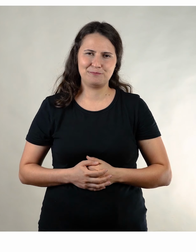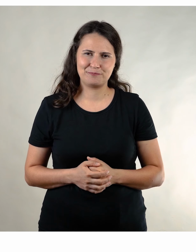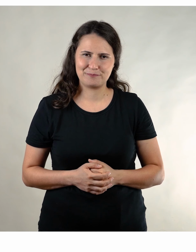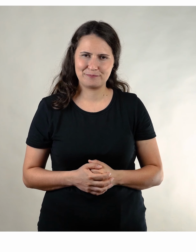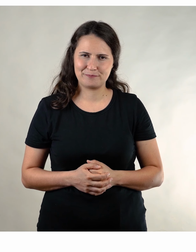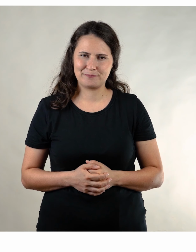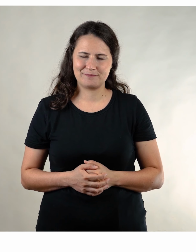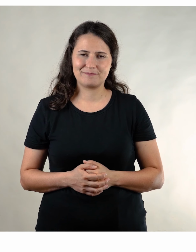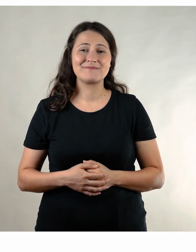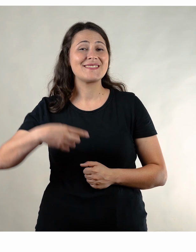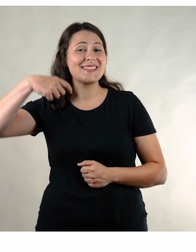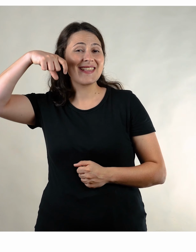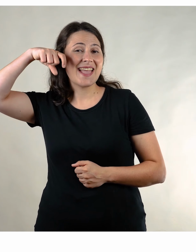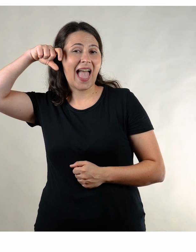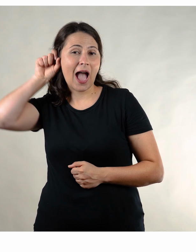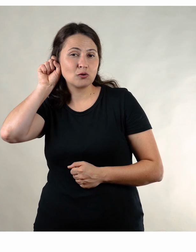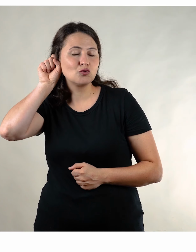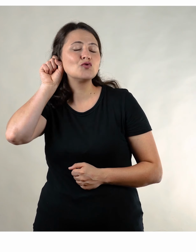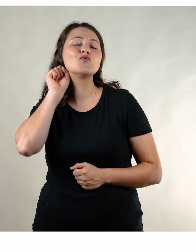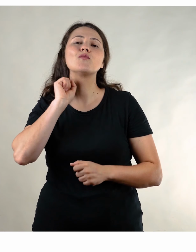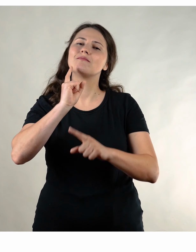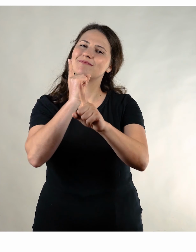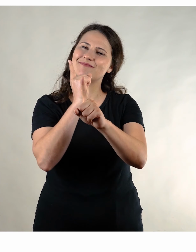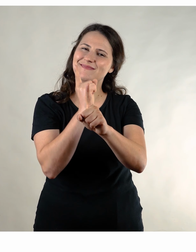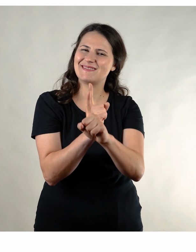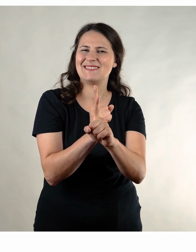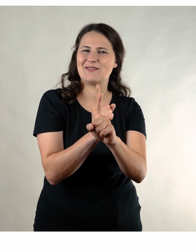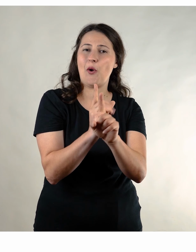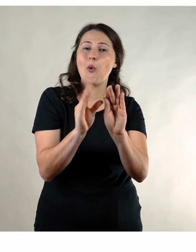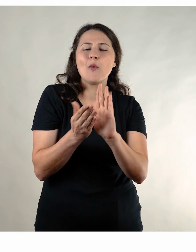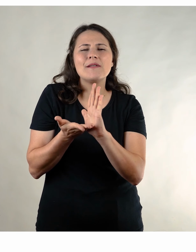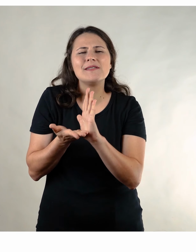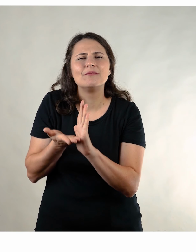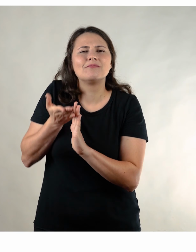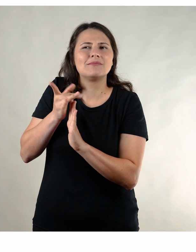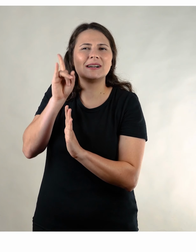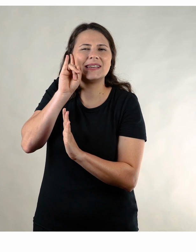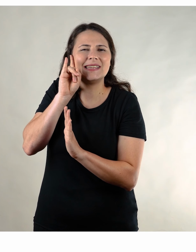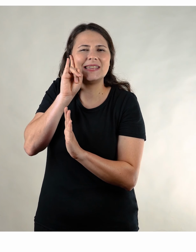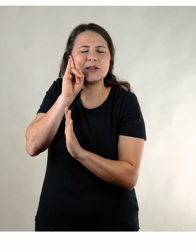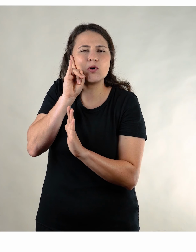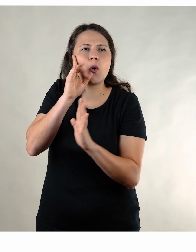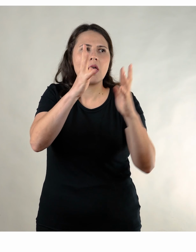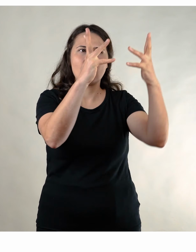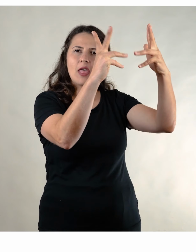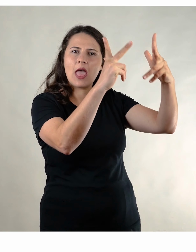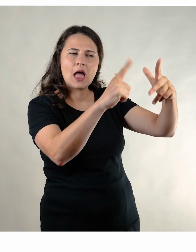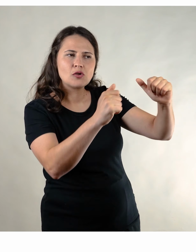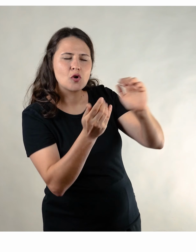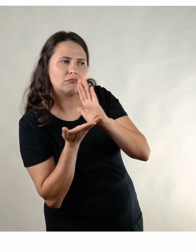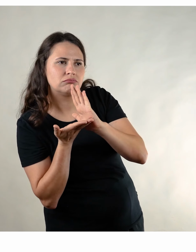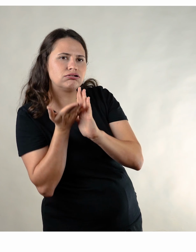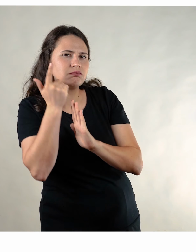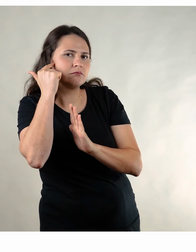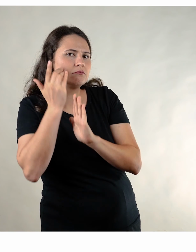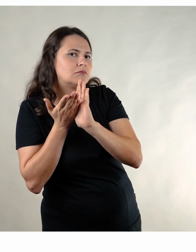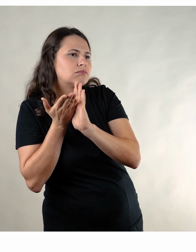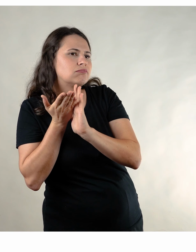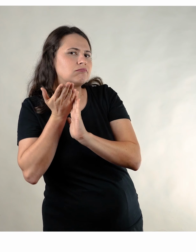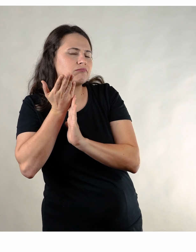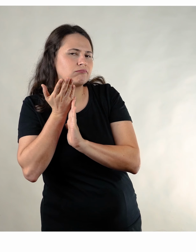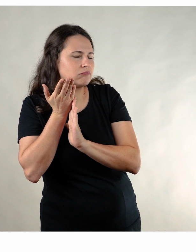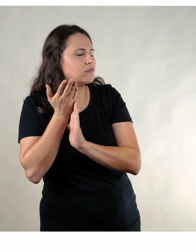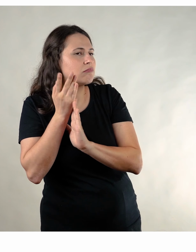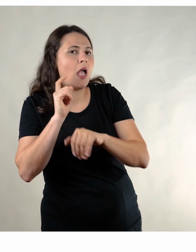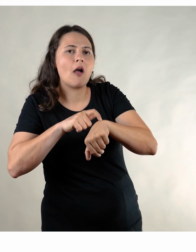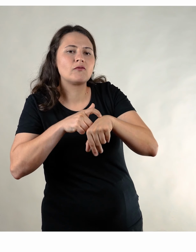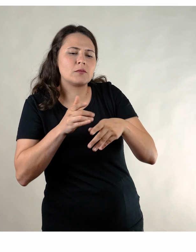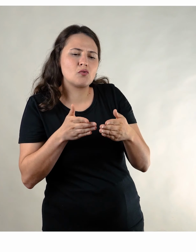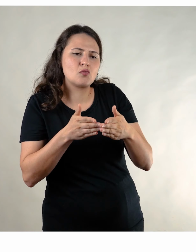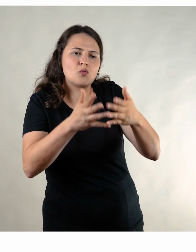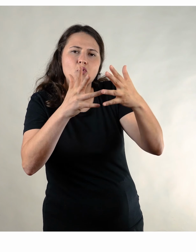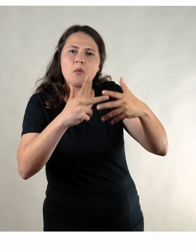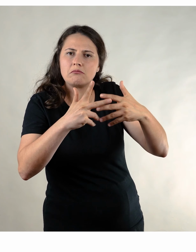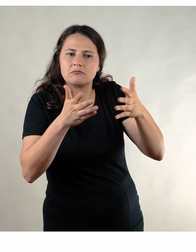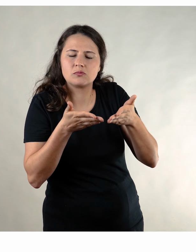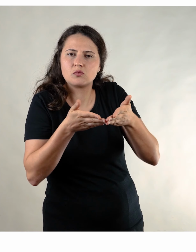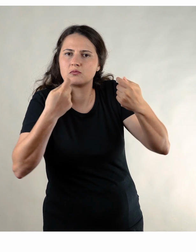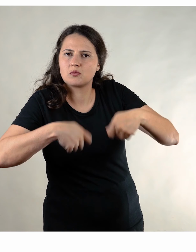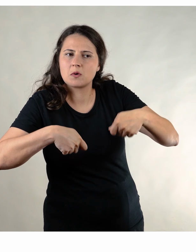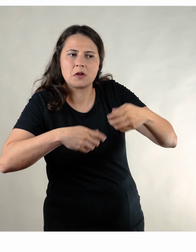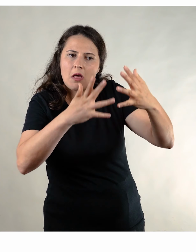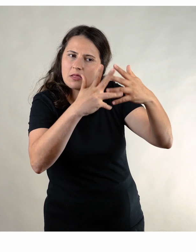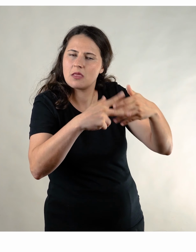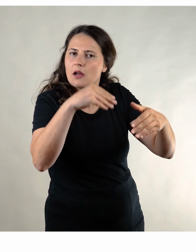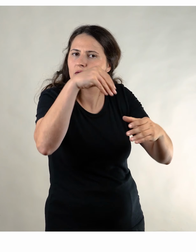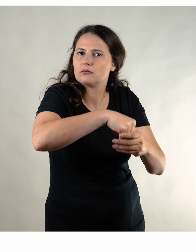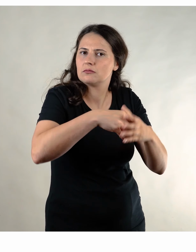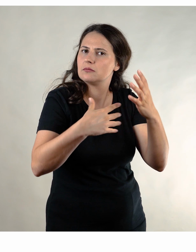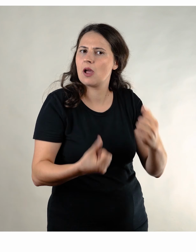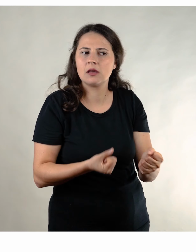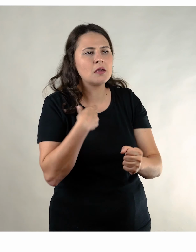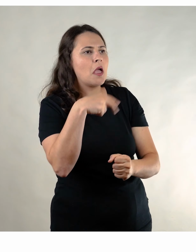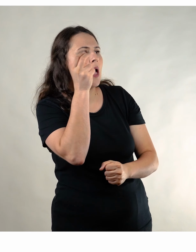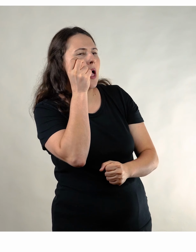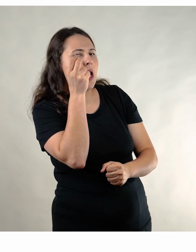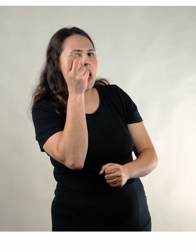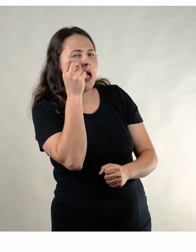Κατάλληλα ακουστικά ενισχύσουν τους ήχους ζωντανών παραστάσεων, που πραγματοποιούνται κατά τη διάρκεια της κρουαζιέρας.